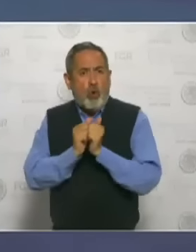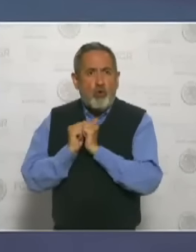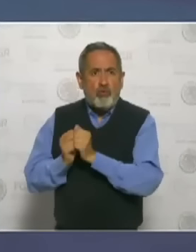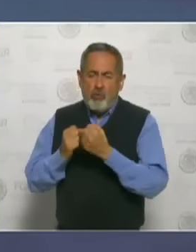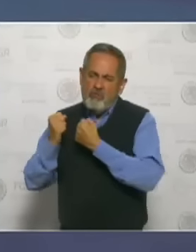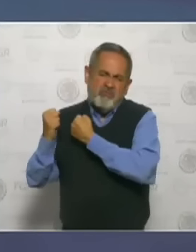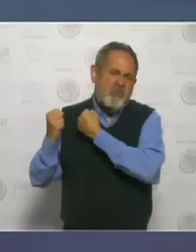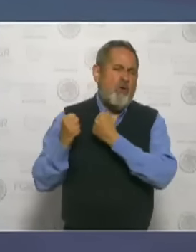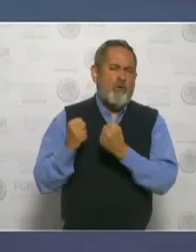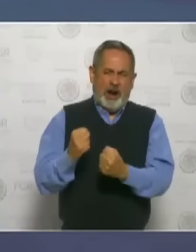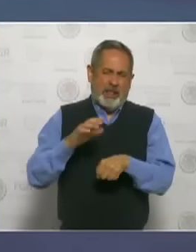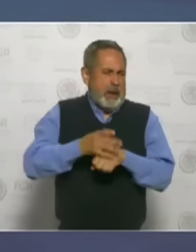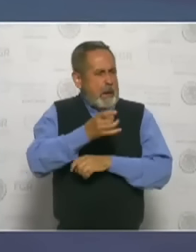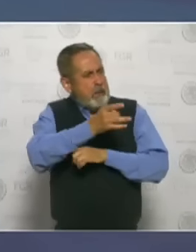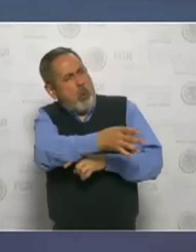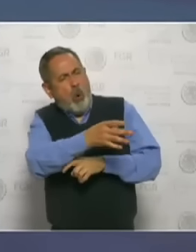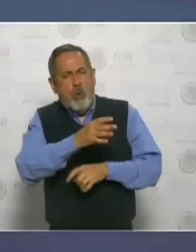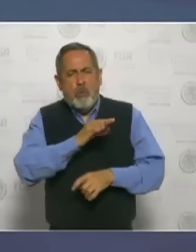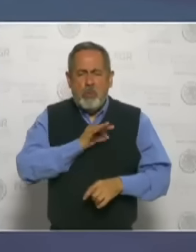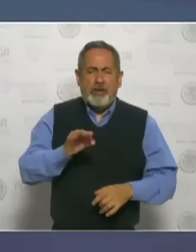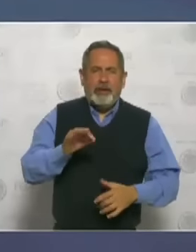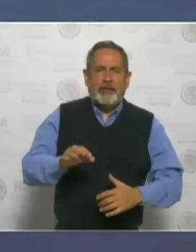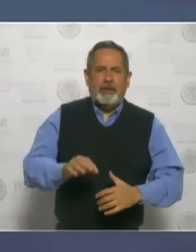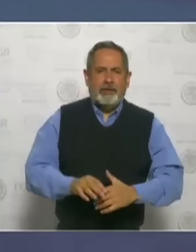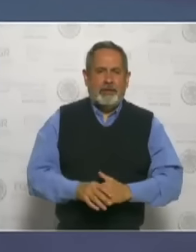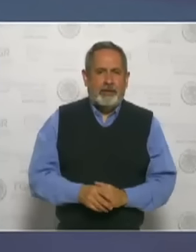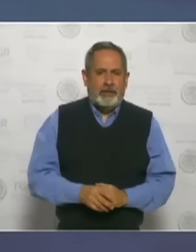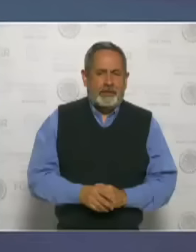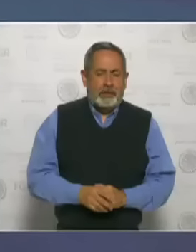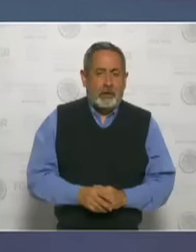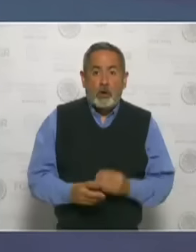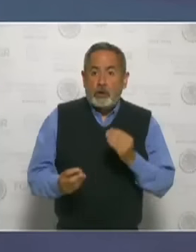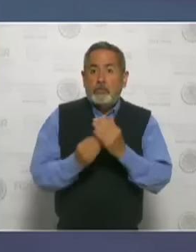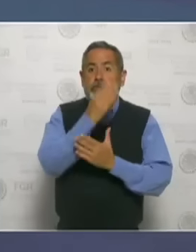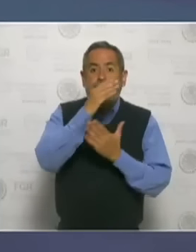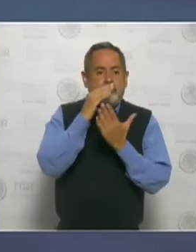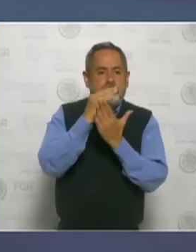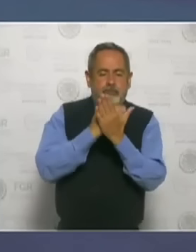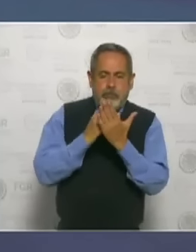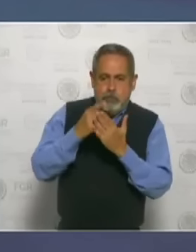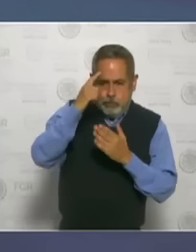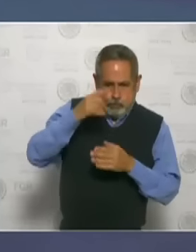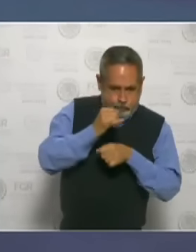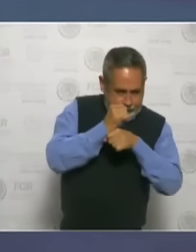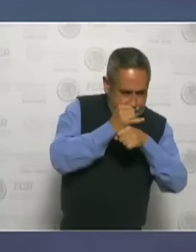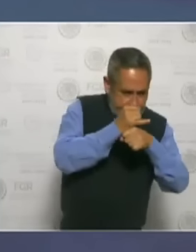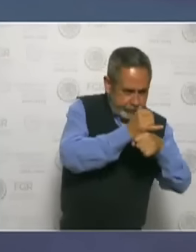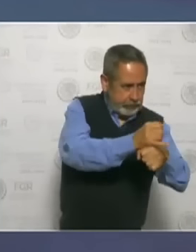mucho más fuertes siempre. El nuevo modelo de investigación e inteligencia con el que operamos